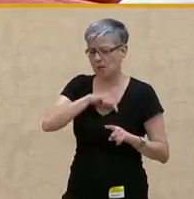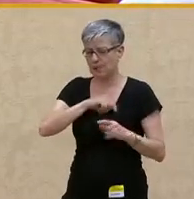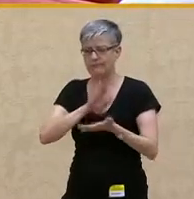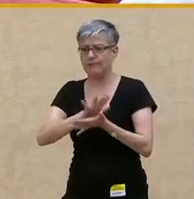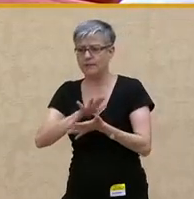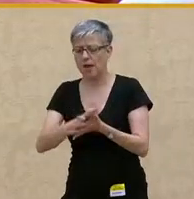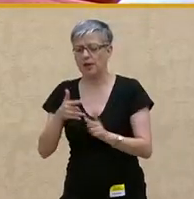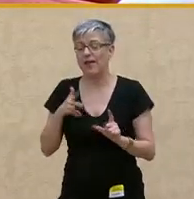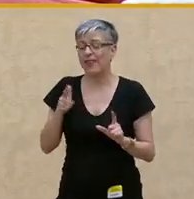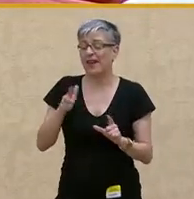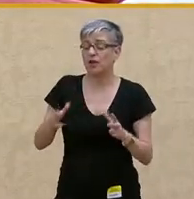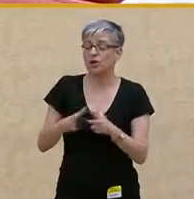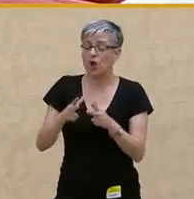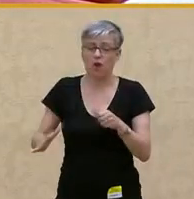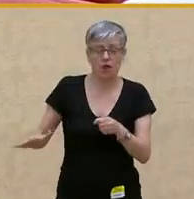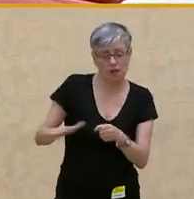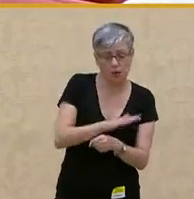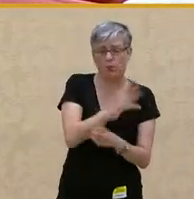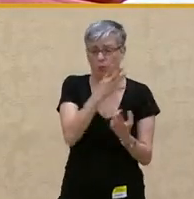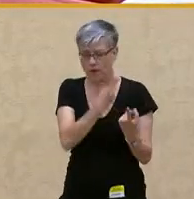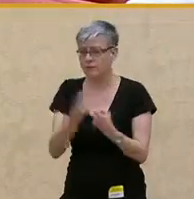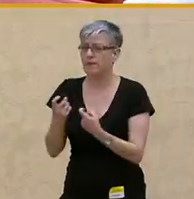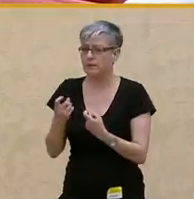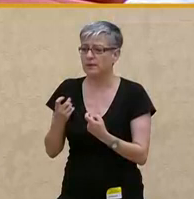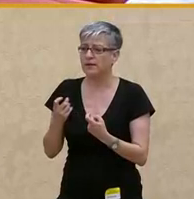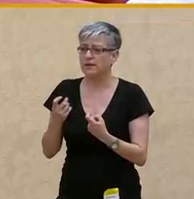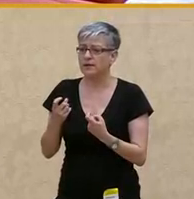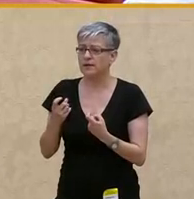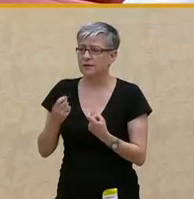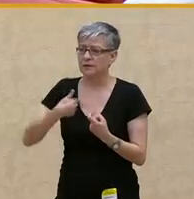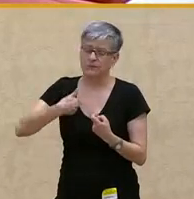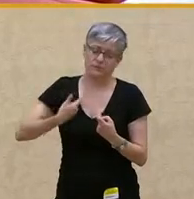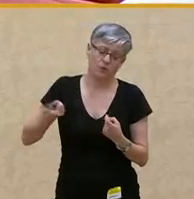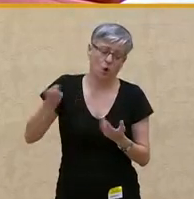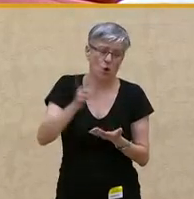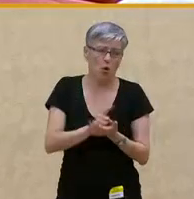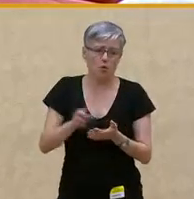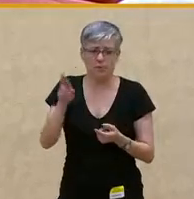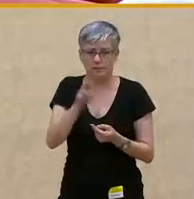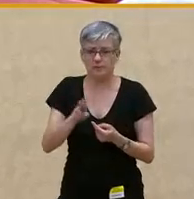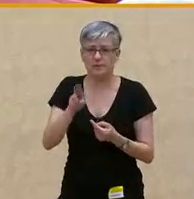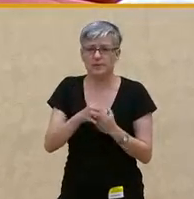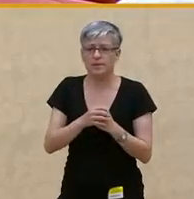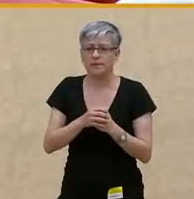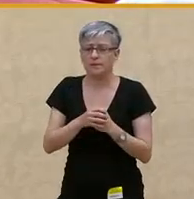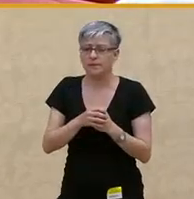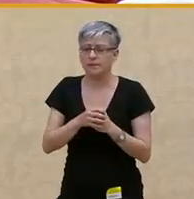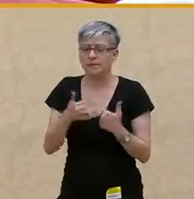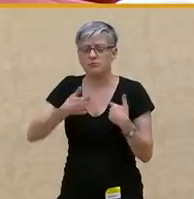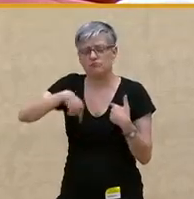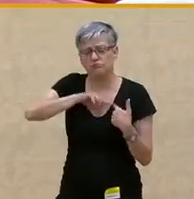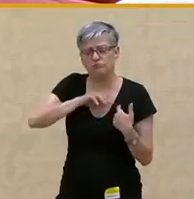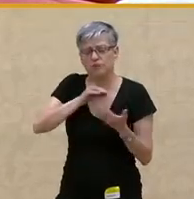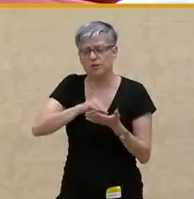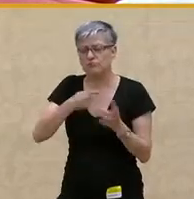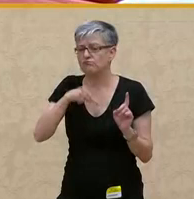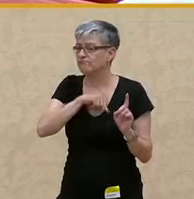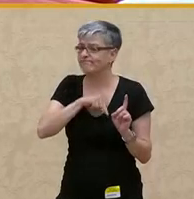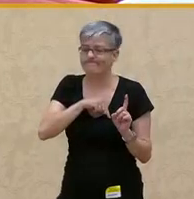lo necesario. Yo lo vuelvo a decir: muchas veces no somos conscientes de lo que supone